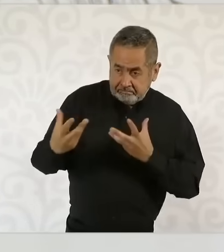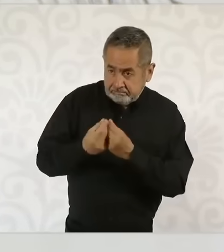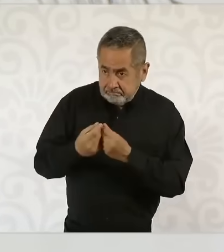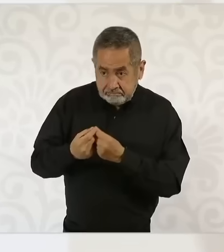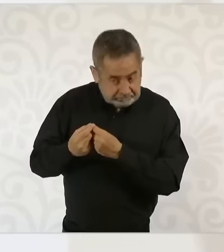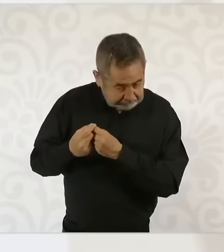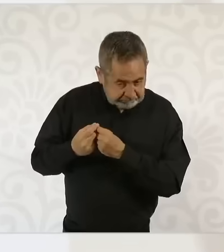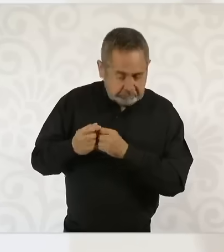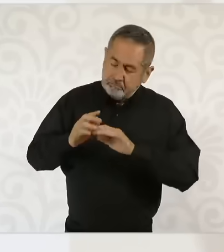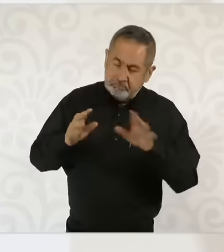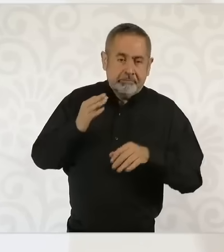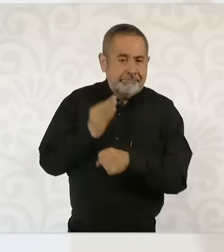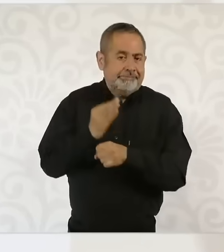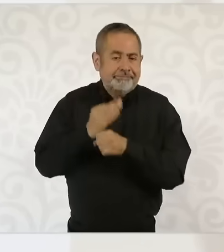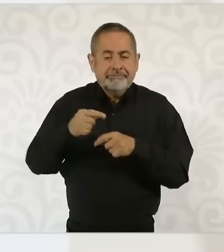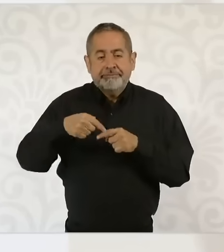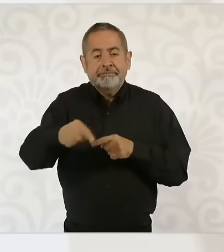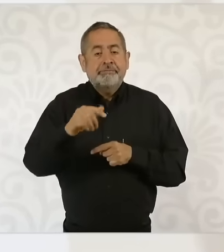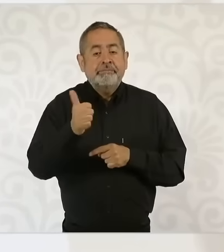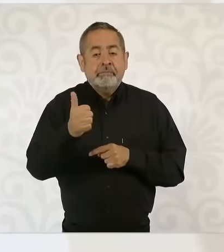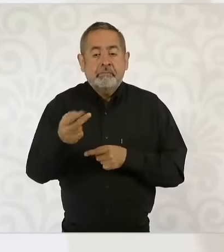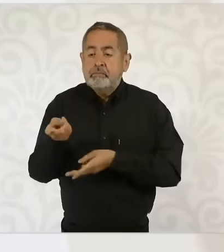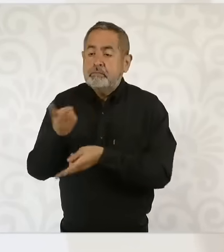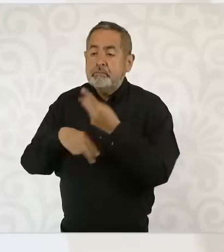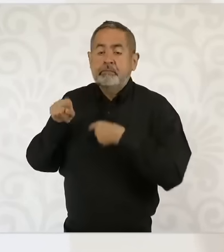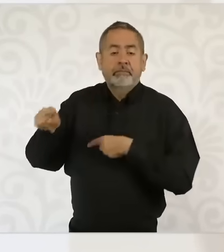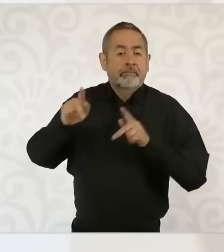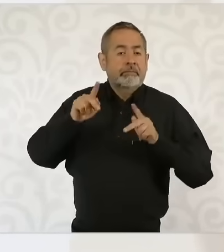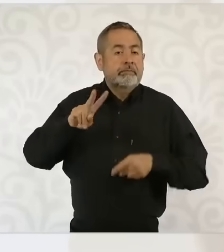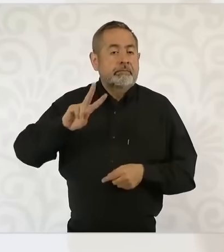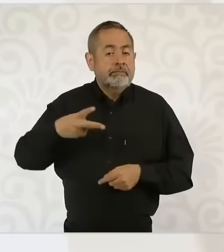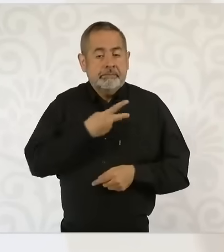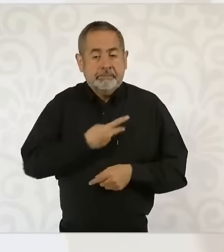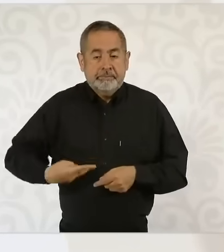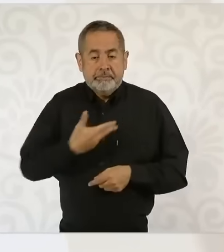se hace realidad. vienen a finales de agosto el vicepresidente y algunos secretarios con